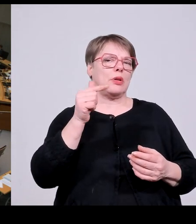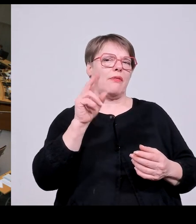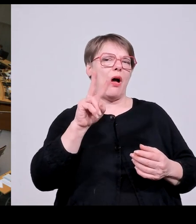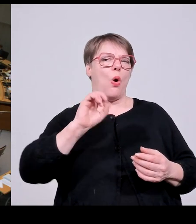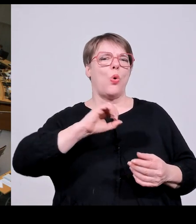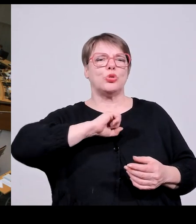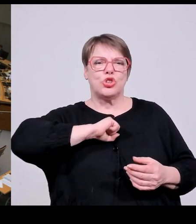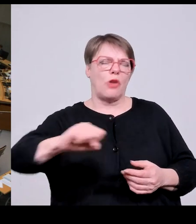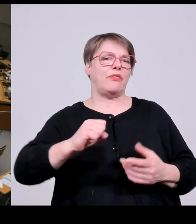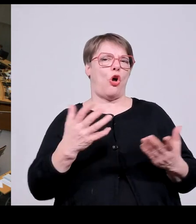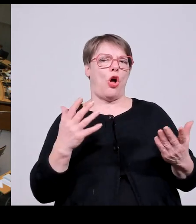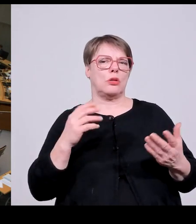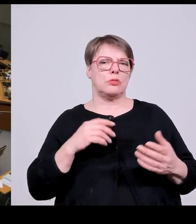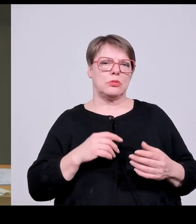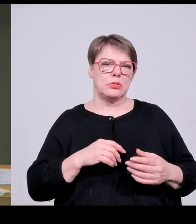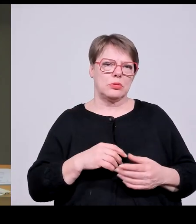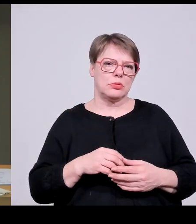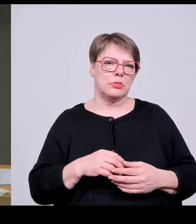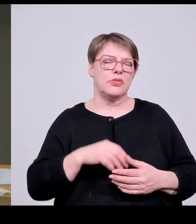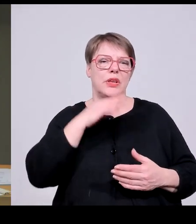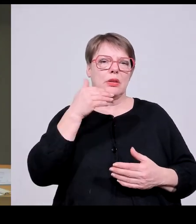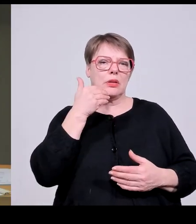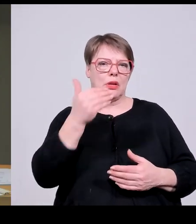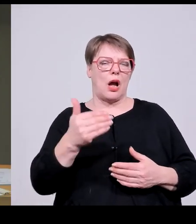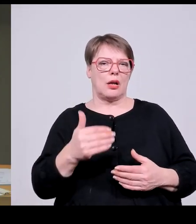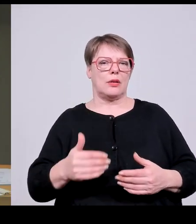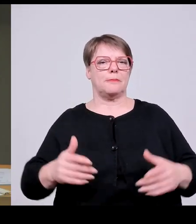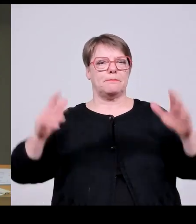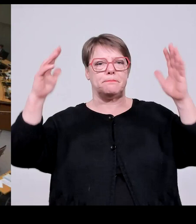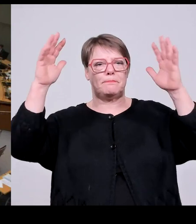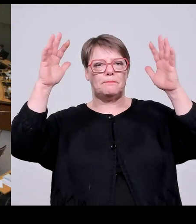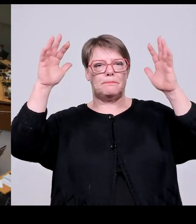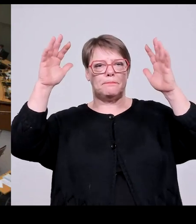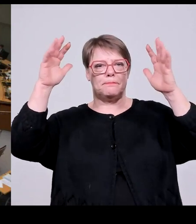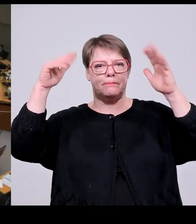Vielen Dank, Herr Kollege. Für die CDU Fraktion hat der Kollege Friedrich das Wort.(Rednerwechsel)